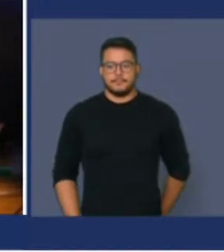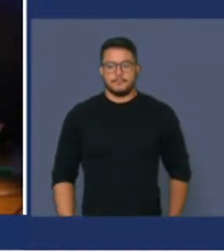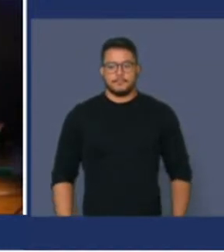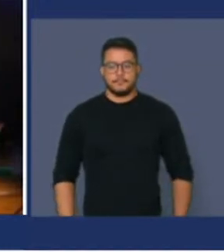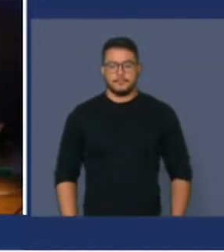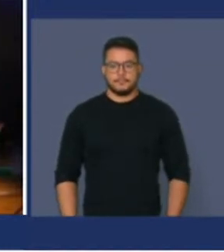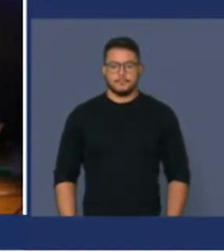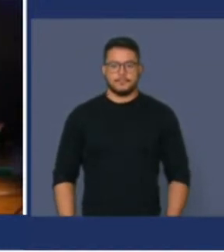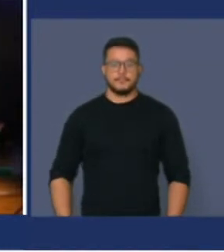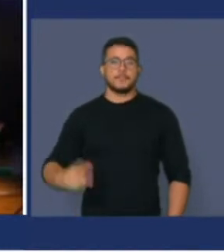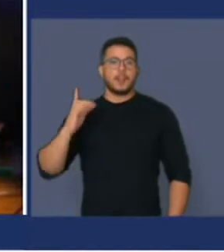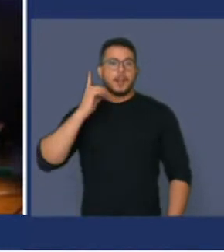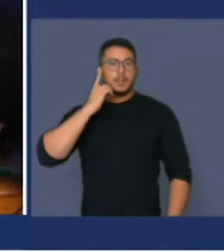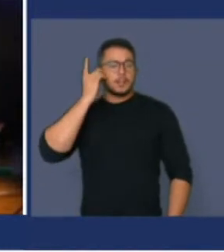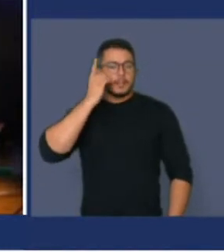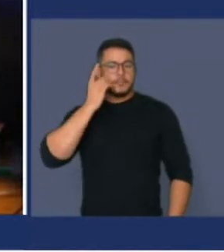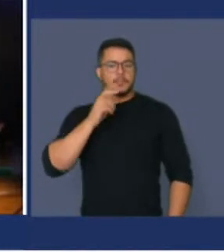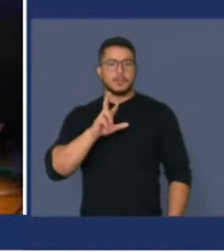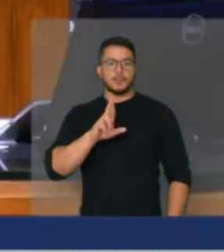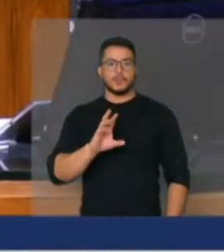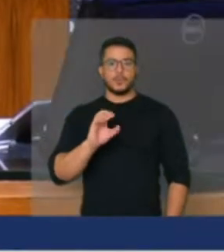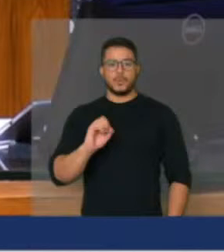DEPUTADO ROGÉRIO CORREA. -- [REPÓRTER]: EM APRECIAÇÃO NESSE MOMENTO O REQUERIMENTO DE CONVOCAÇÃO